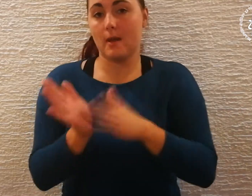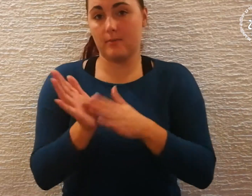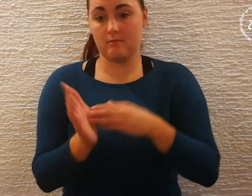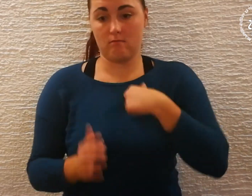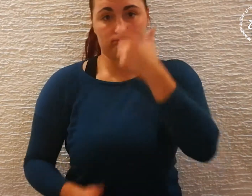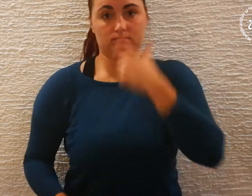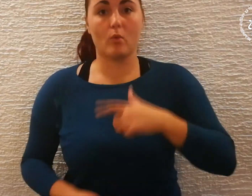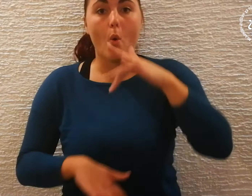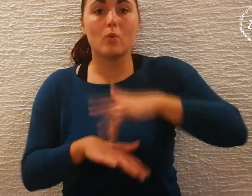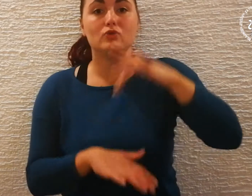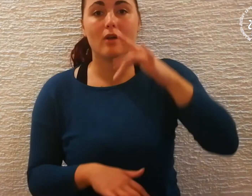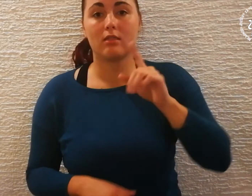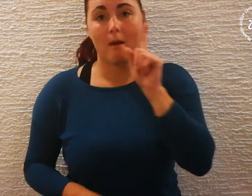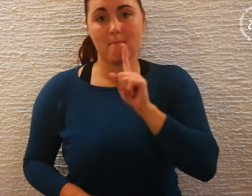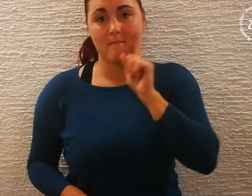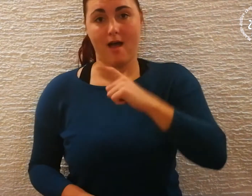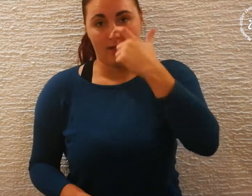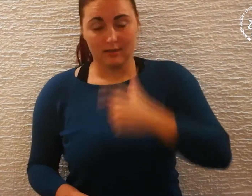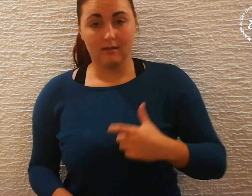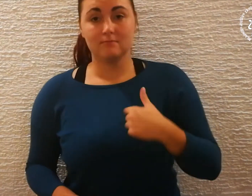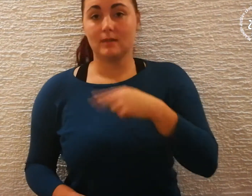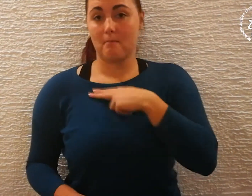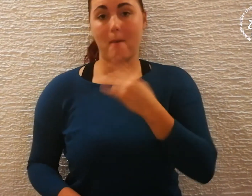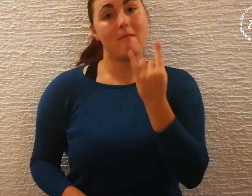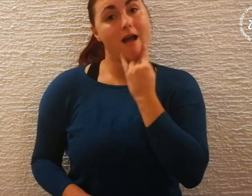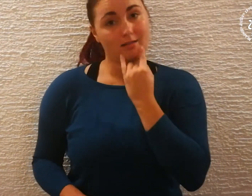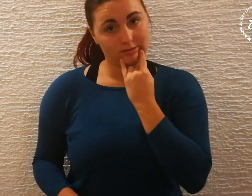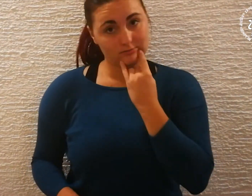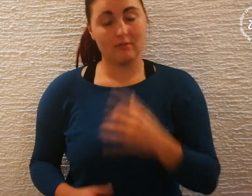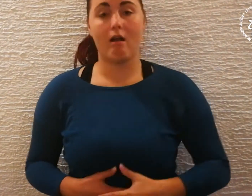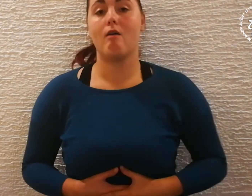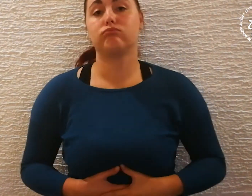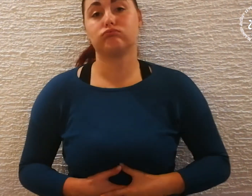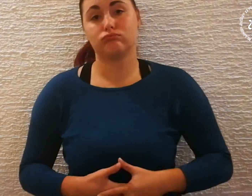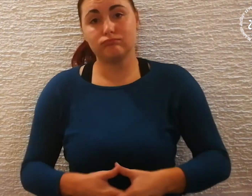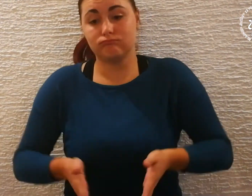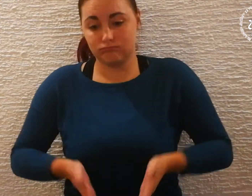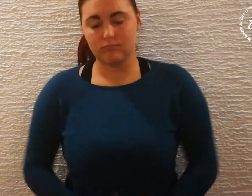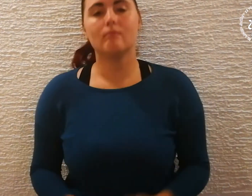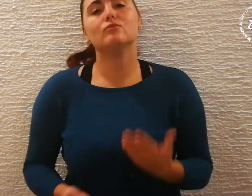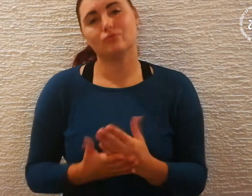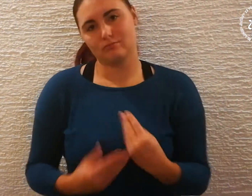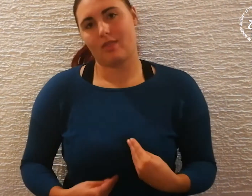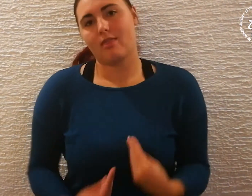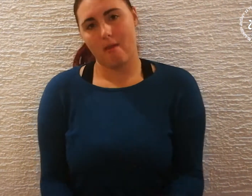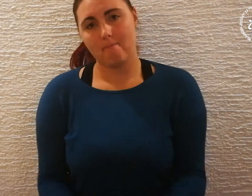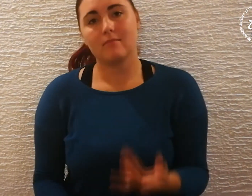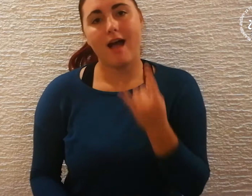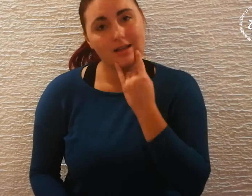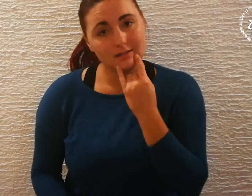Na primer: sem okužena mamica, imam AIDS. Ko zanosim in rodim, tudi otrok ima AIDS.